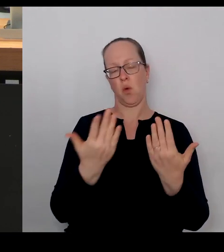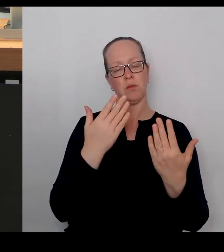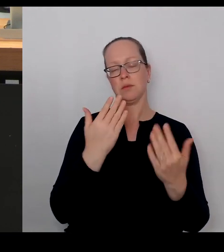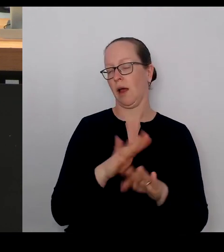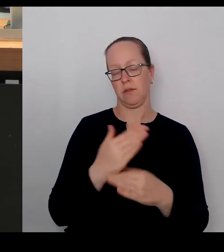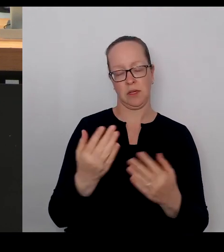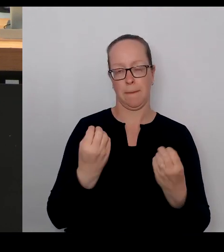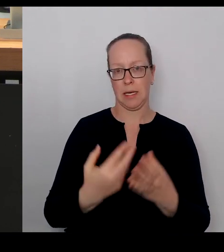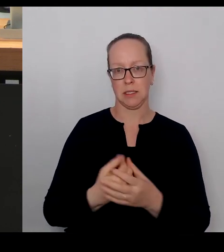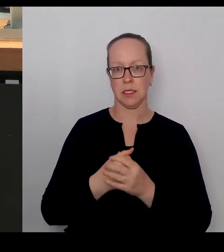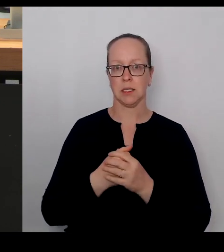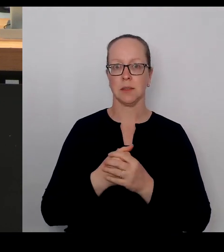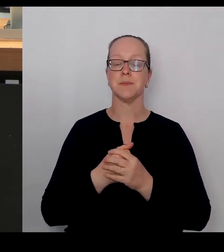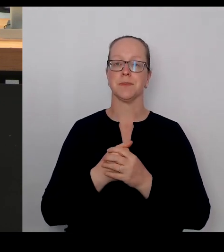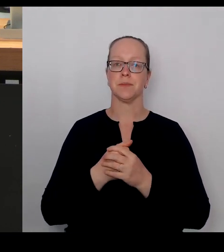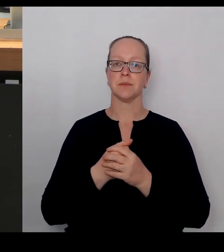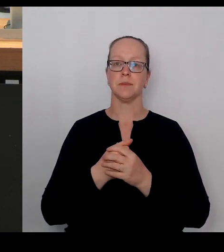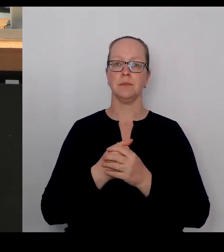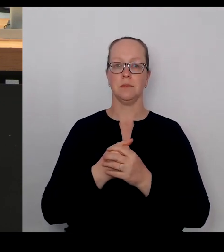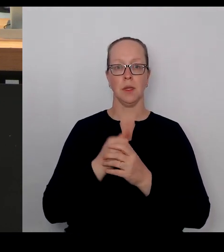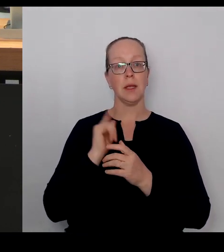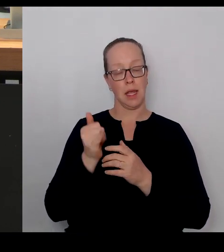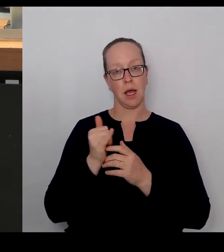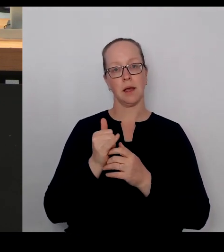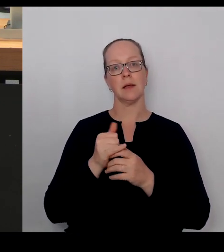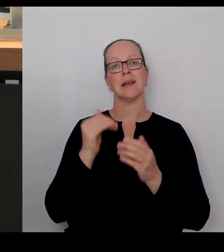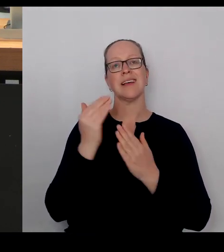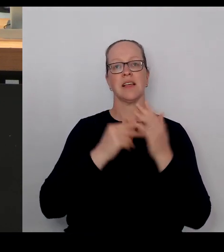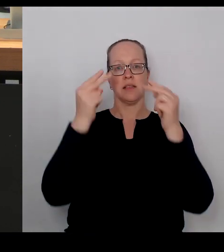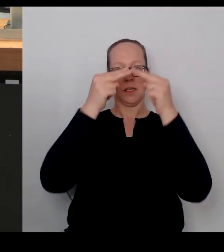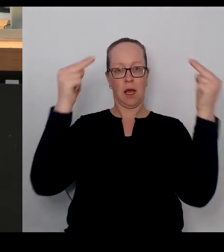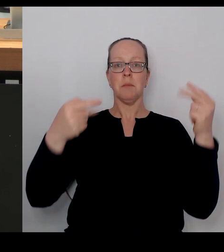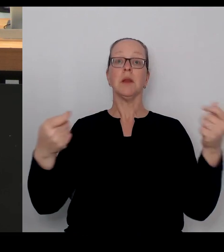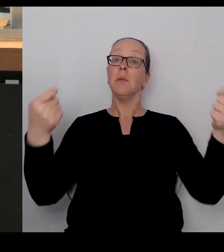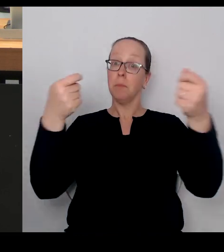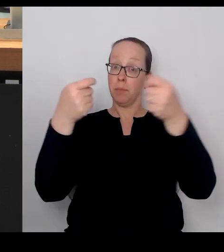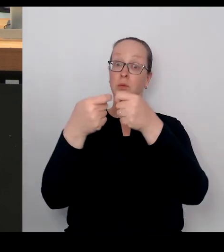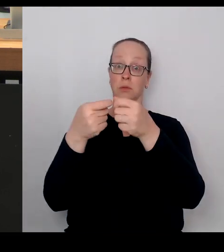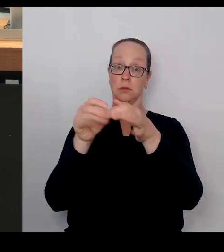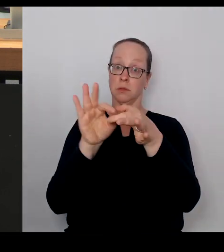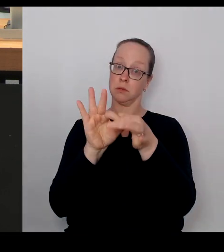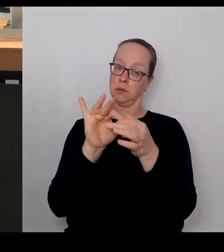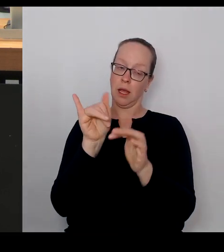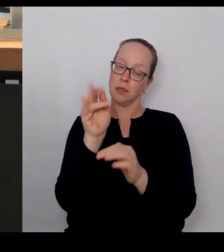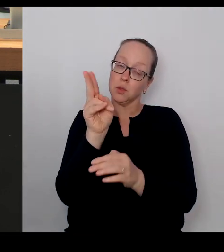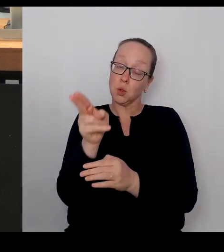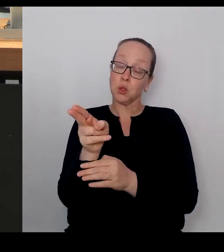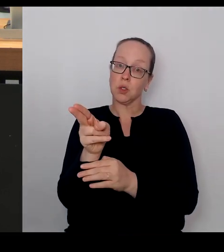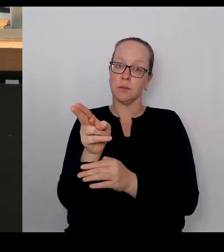Und ich finde auch, es ist überhaupt nicht verständlich, dass stationäre Einrichtungen eine Kostenübernahme ihrer Leistungen erhalten.